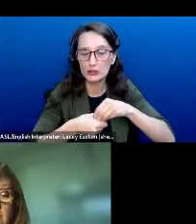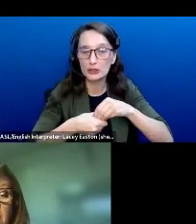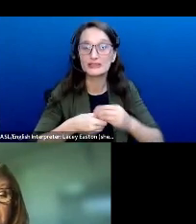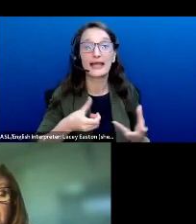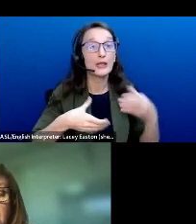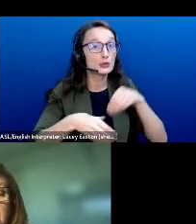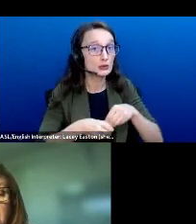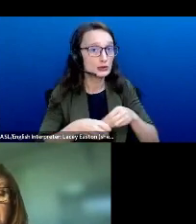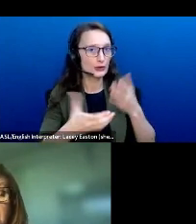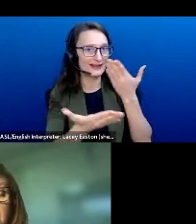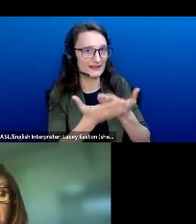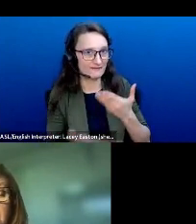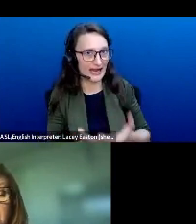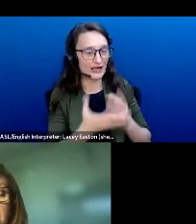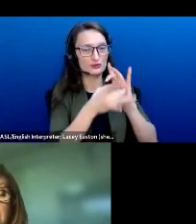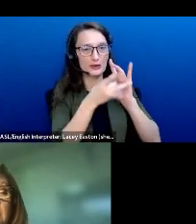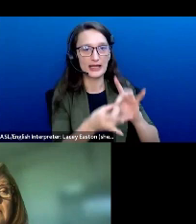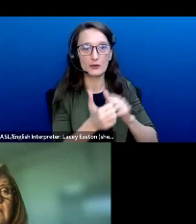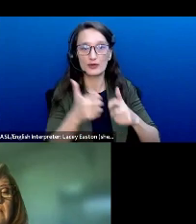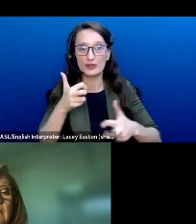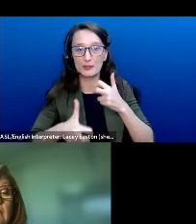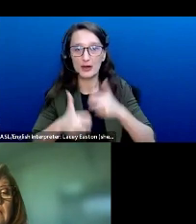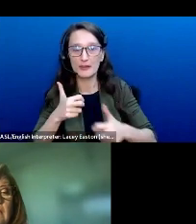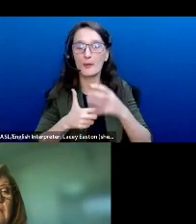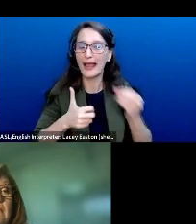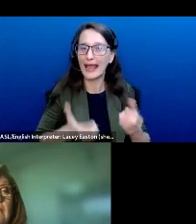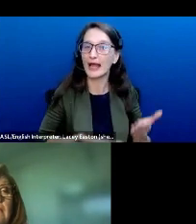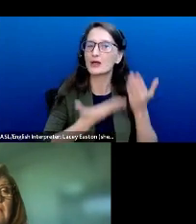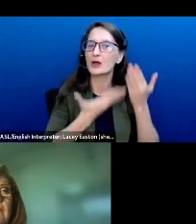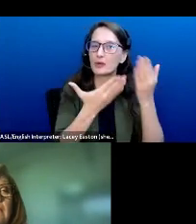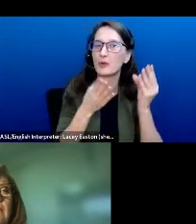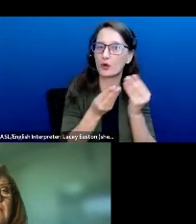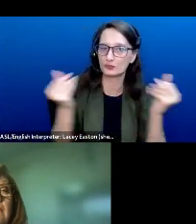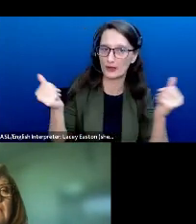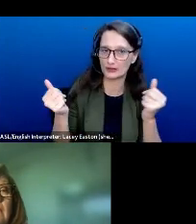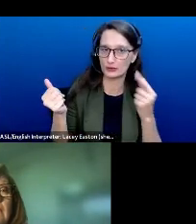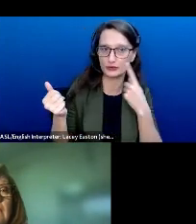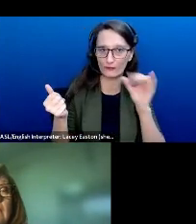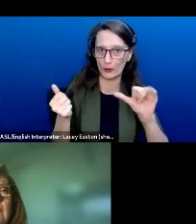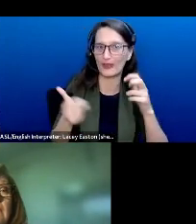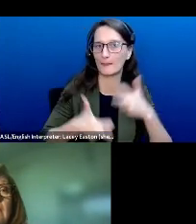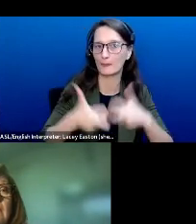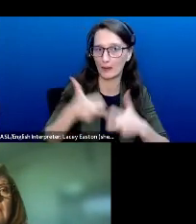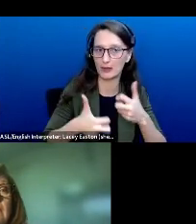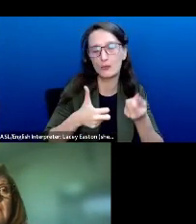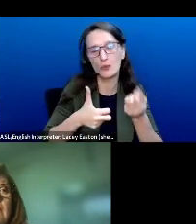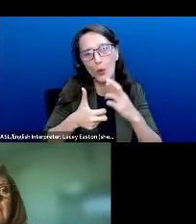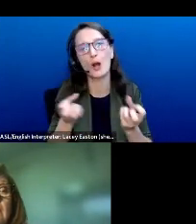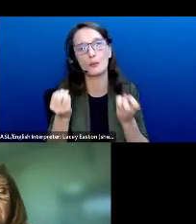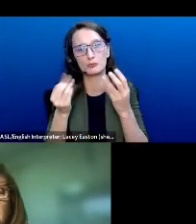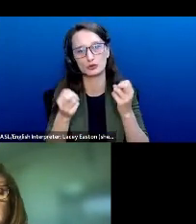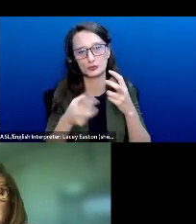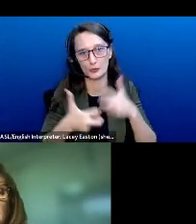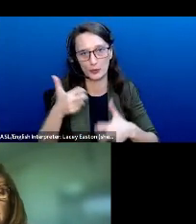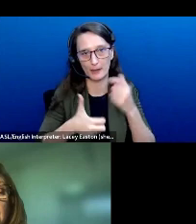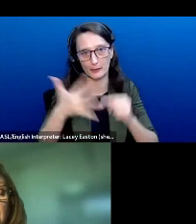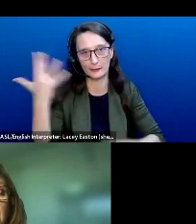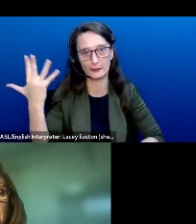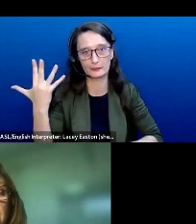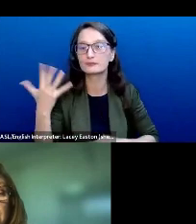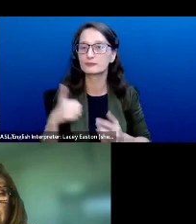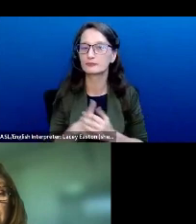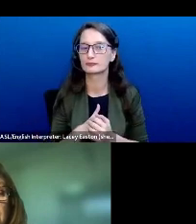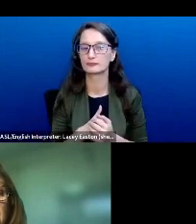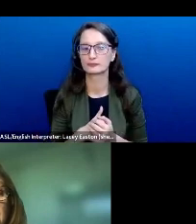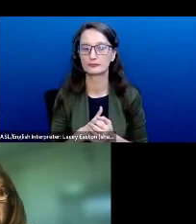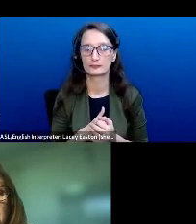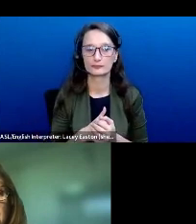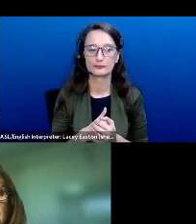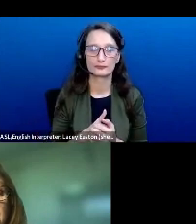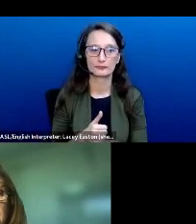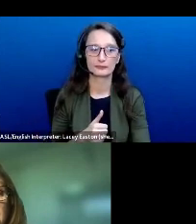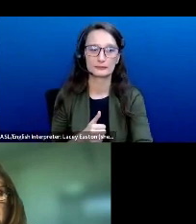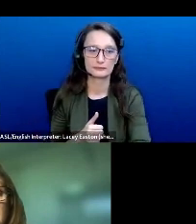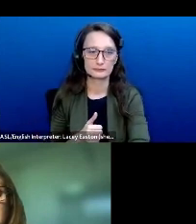problema o los problemas y una propuesta de resolución para el problema o los problemas siguiente diapositiva, por favor,